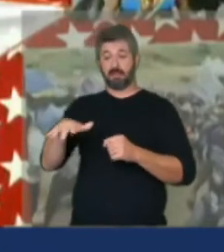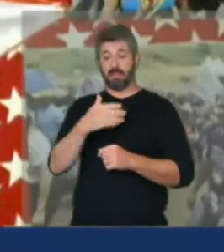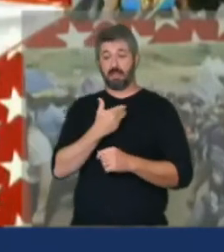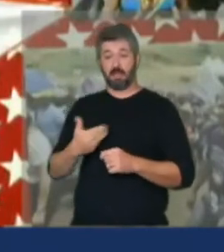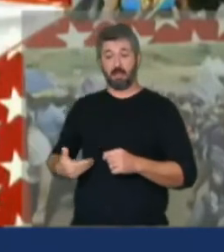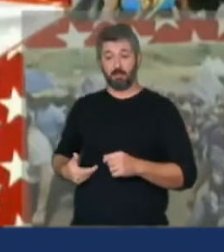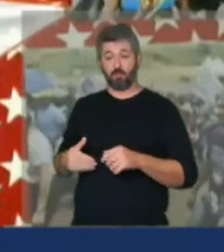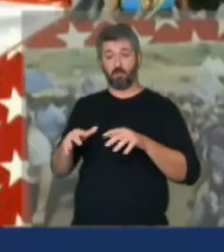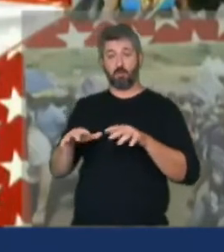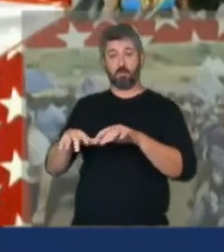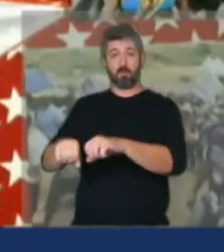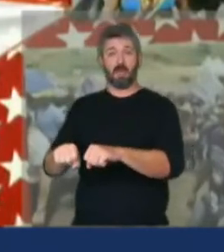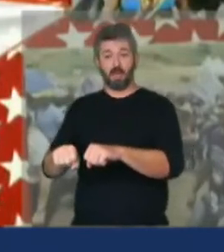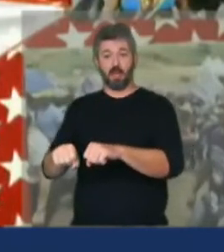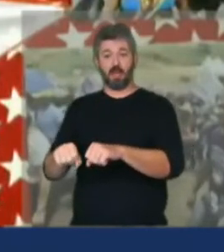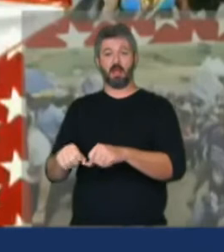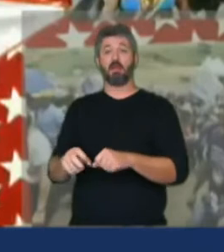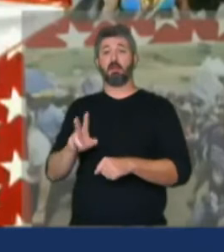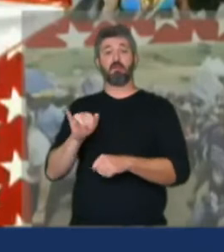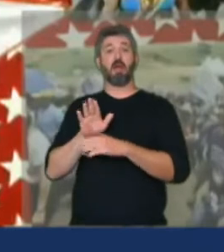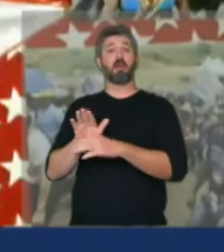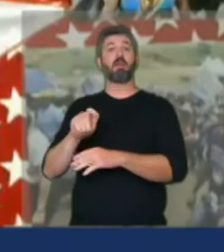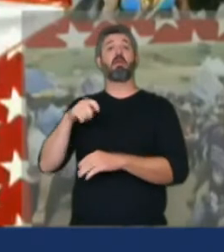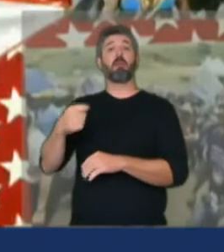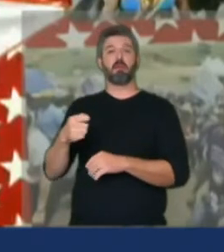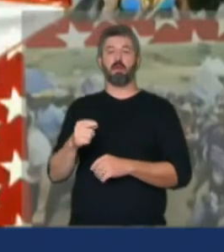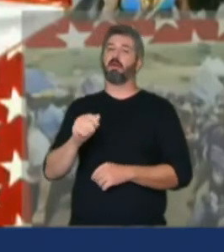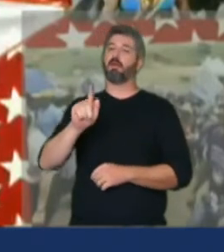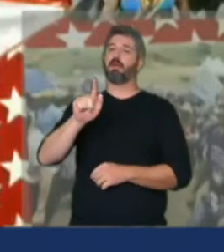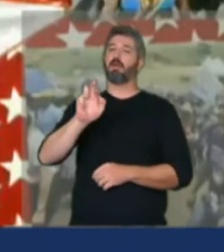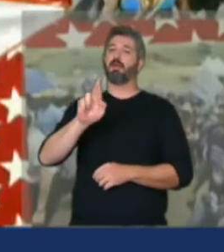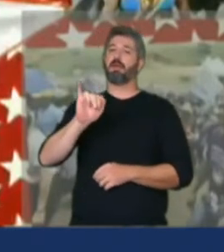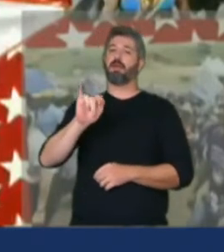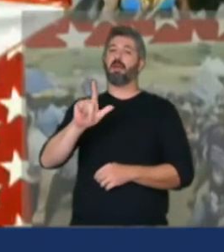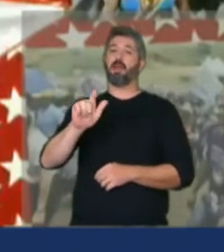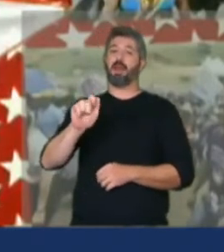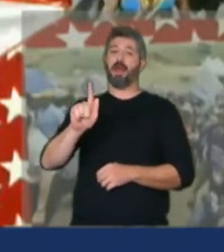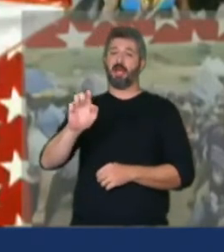ÁREAS DA UNIÃO OCUPADAS VÃO BENEFICIAR GRILEIROS, MADEIREIROS, GARIMPEIROS E...